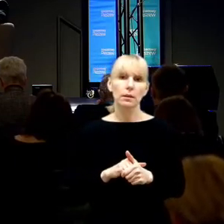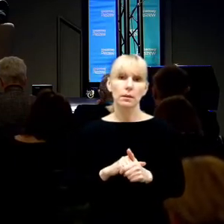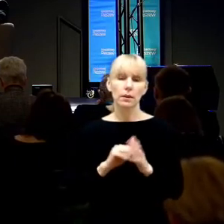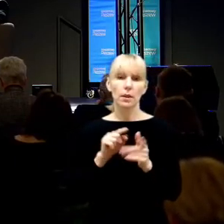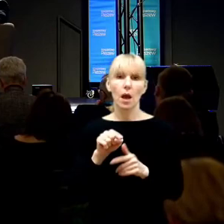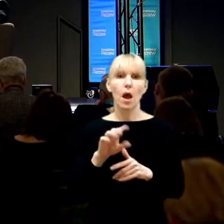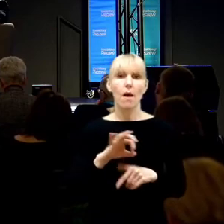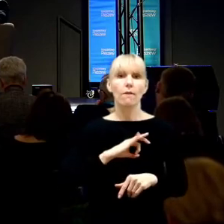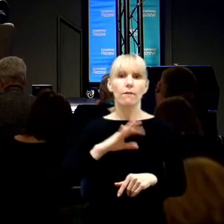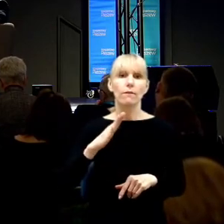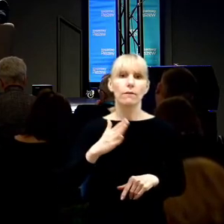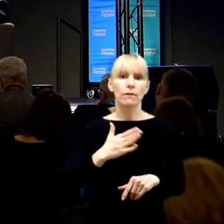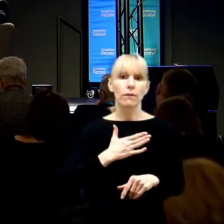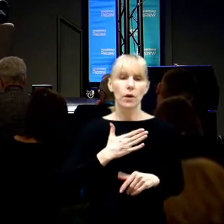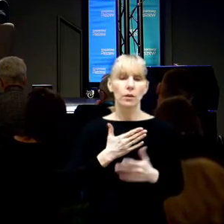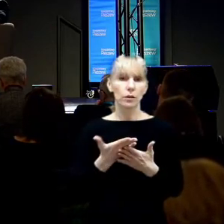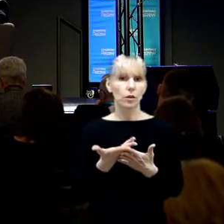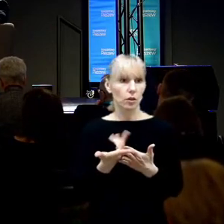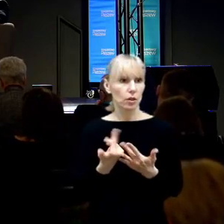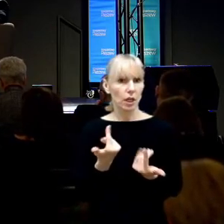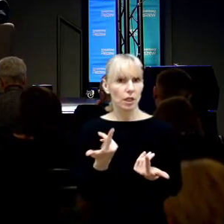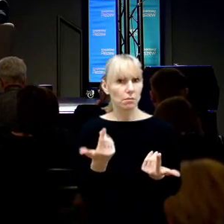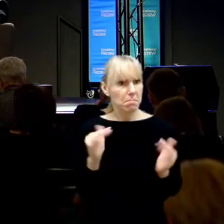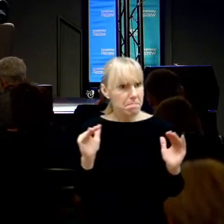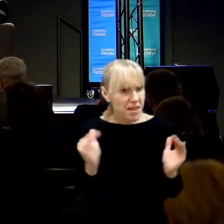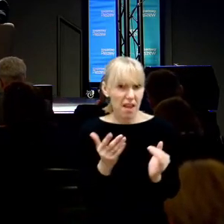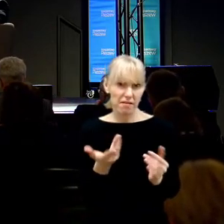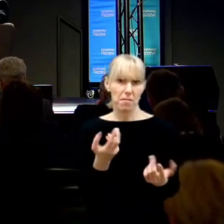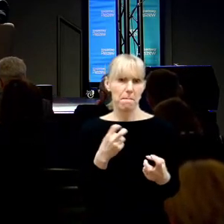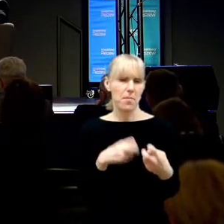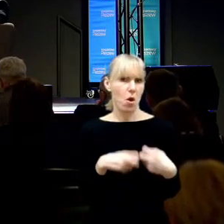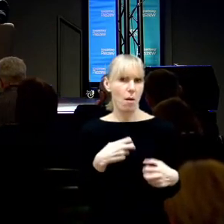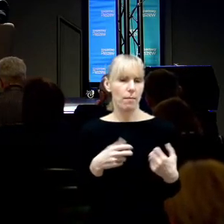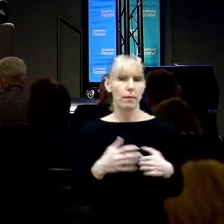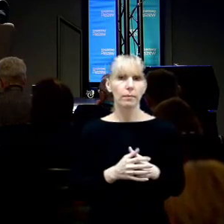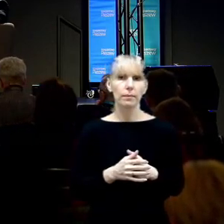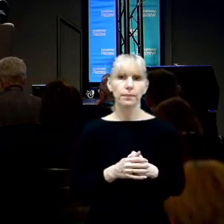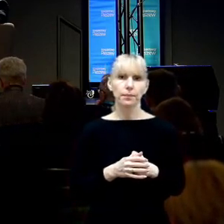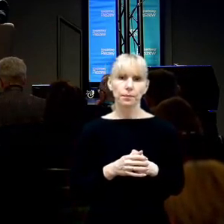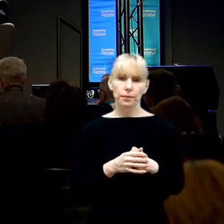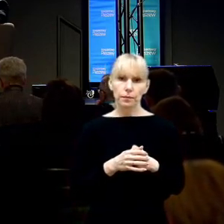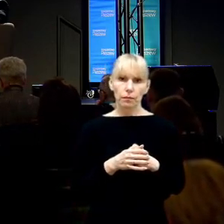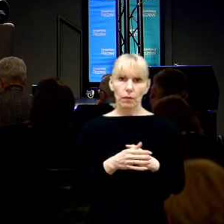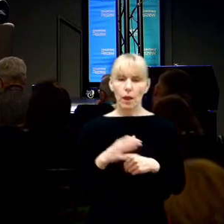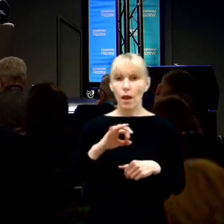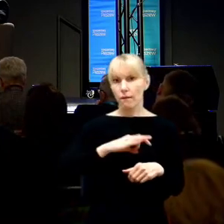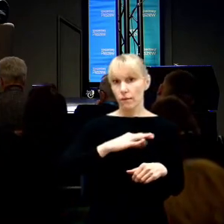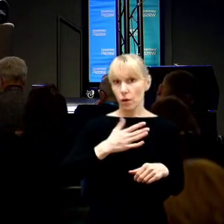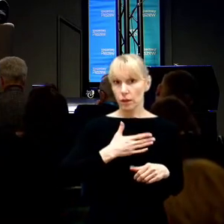mniejszym problemem i tak jak uważam, że własność absolutnie nie jest rozwiązaniem dla miast dużych,